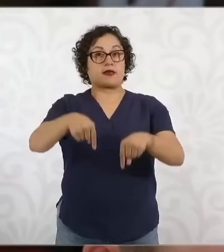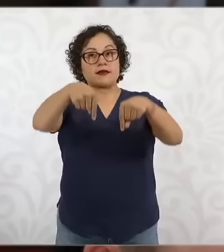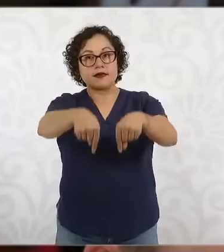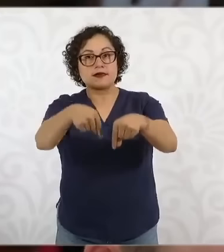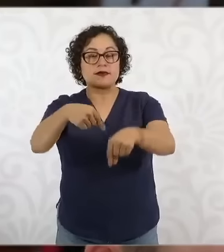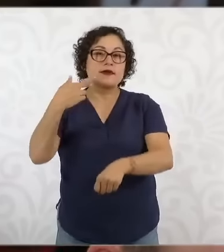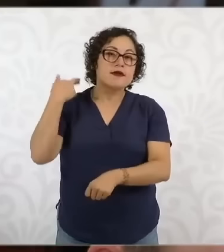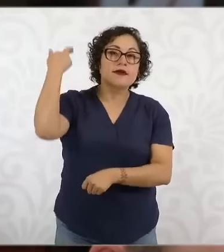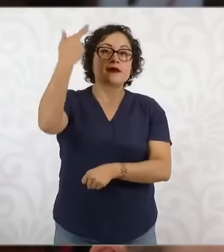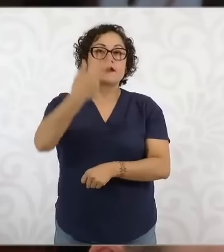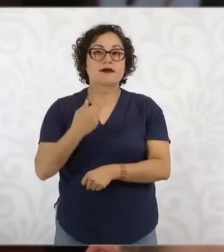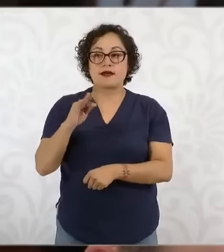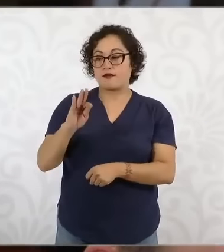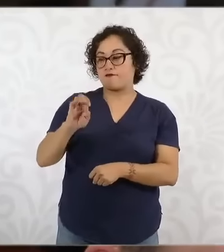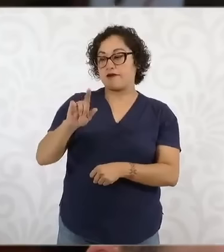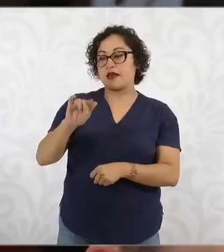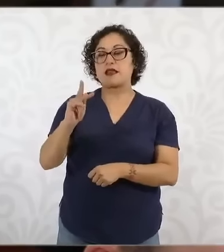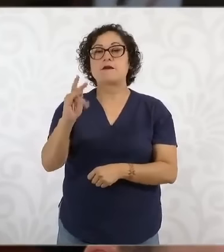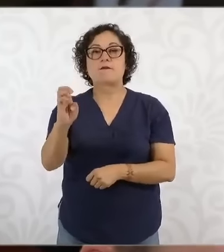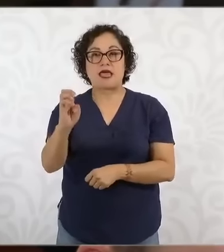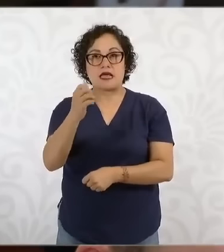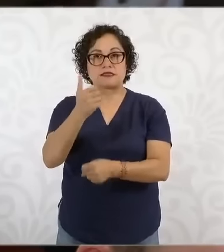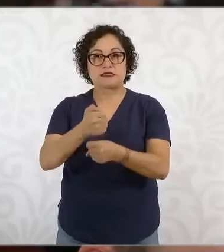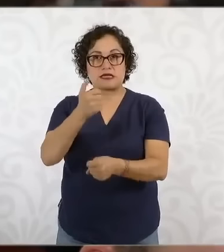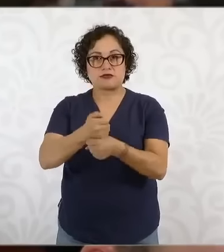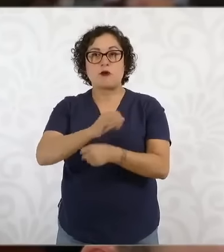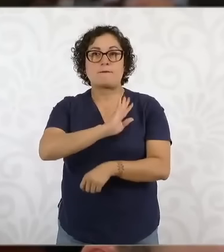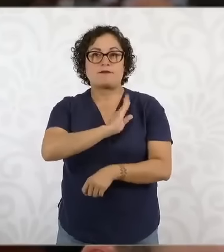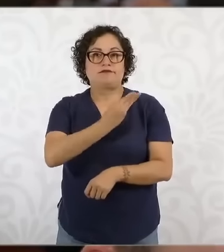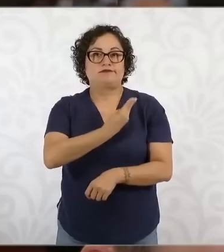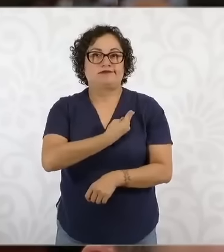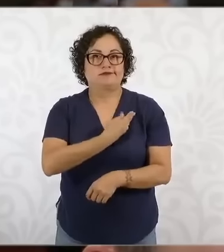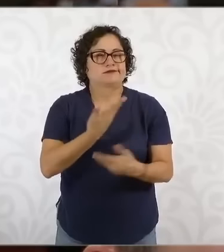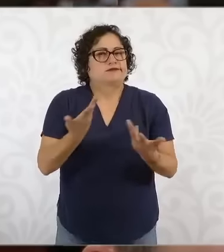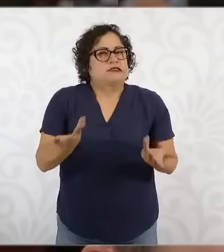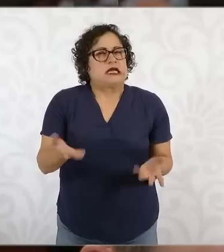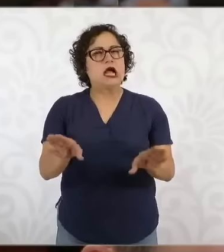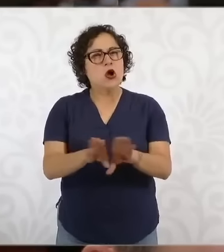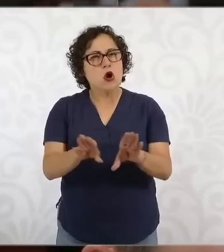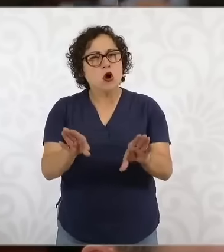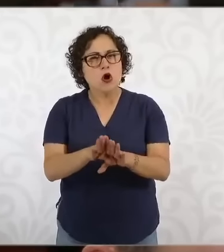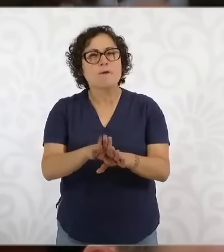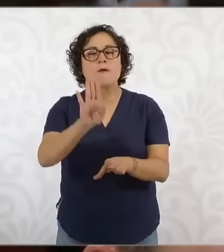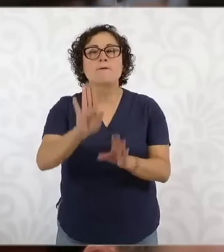Pareciera que esta intención de desacreditar al gobierno mexicano y de recuperar la memoria